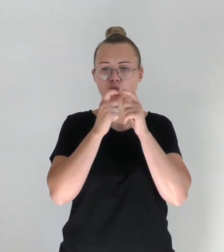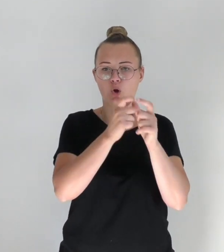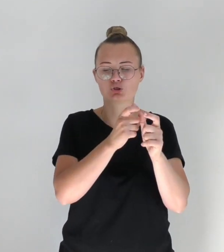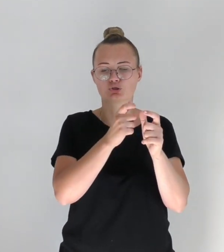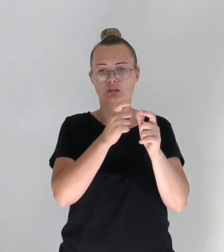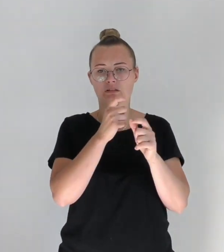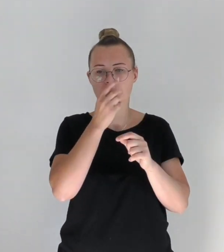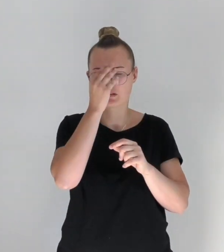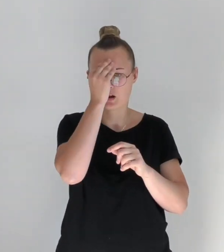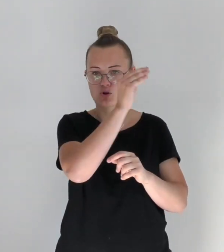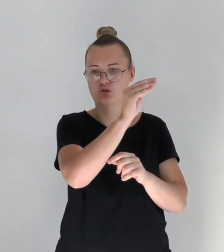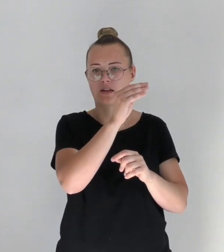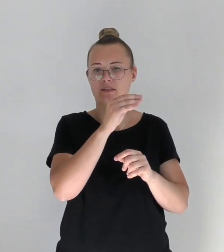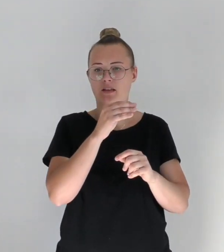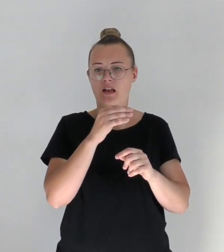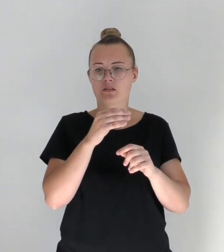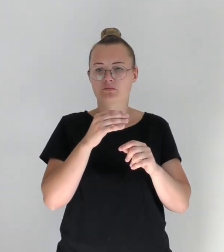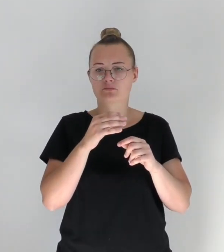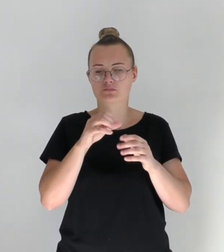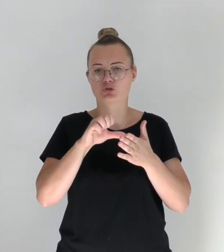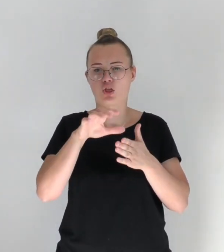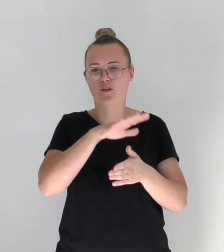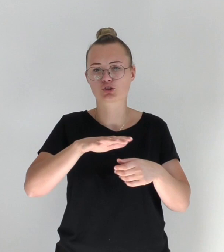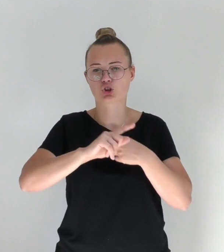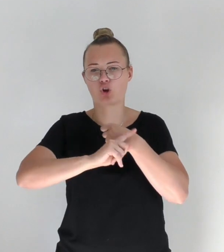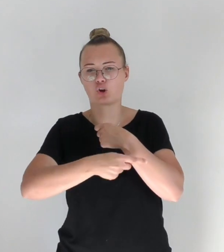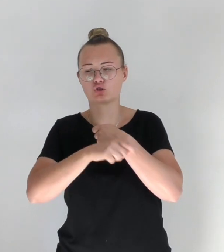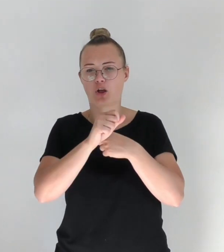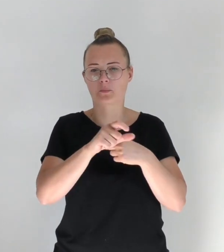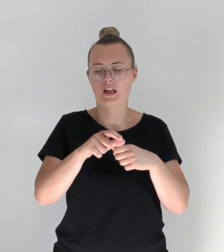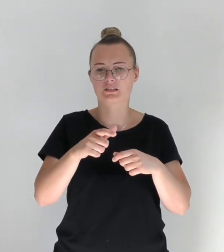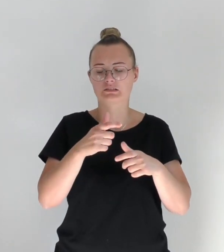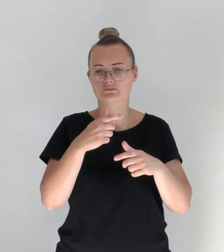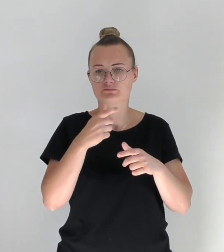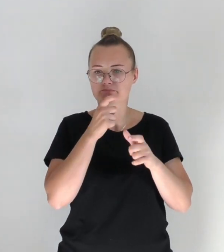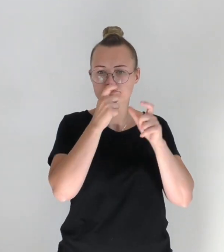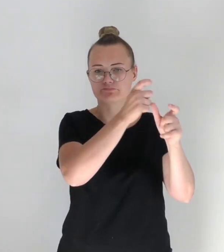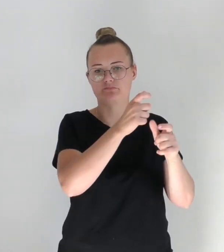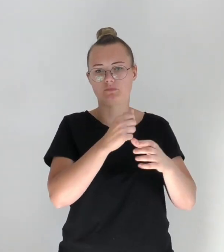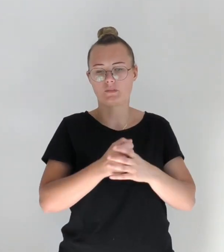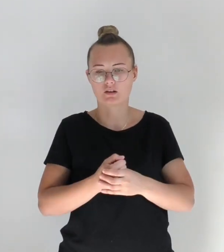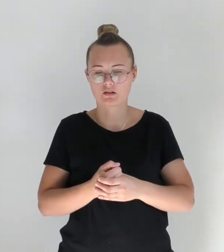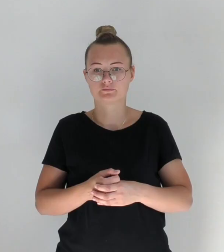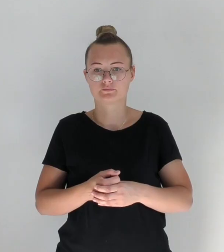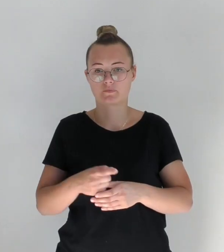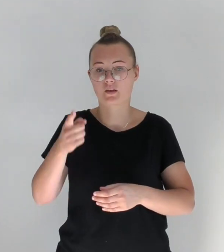zgłosić naruszenie środowiskowe).